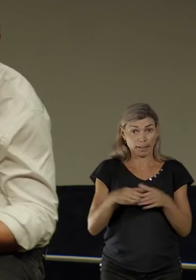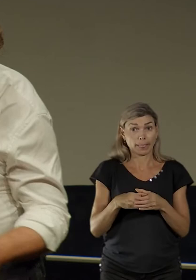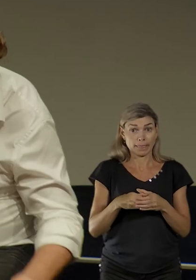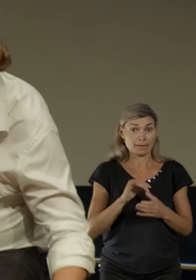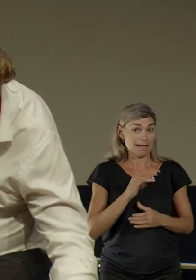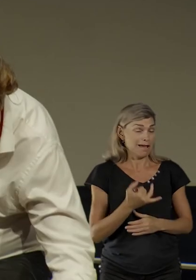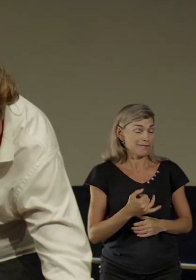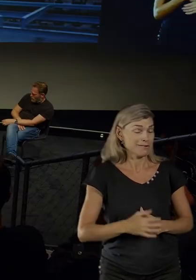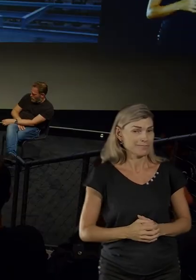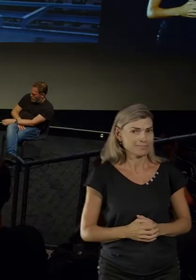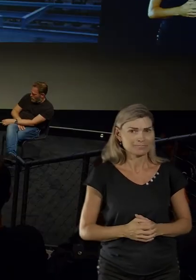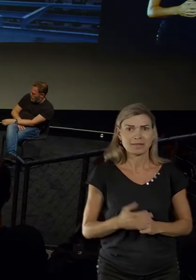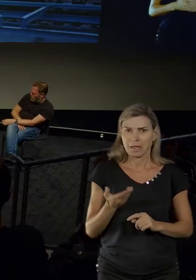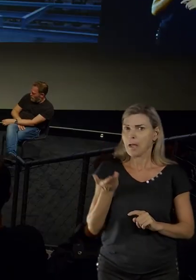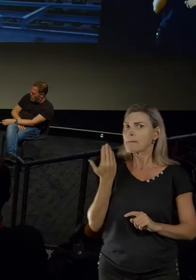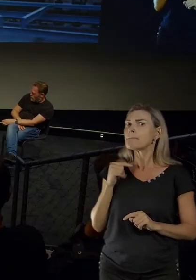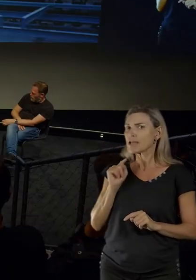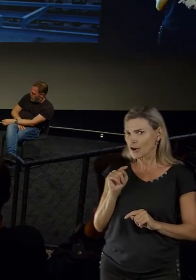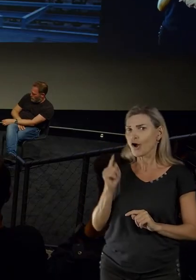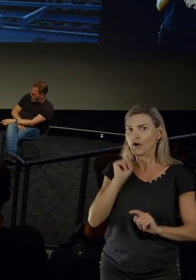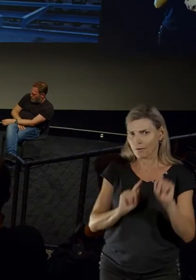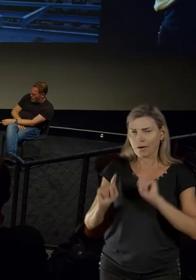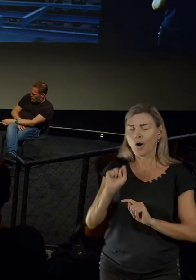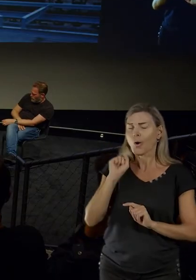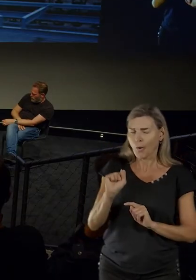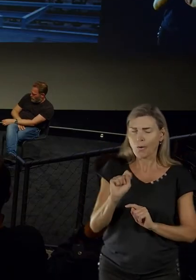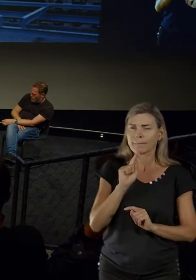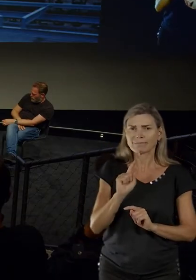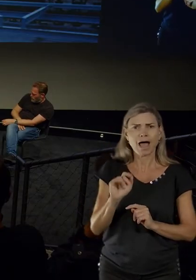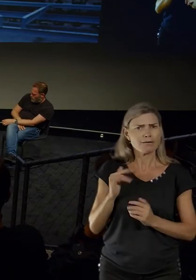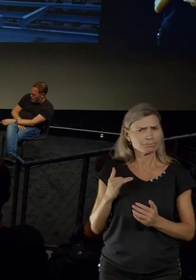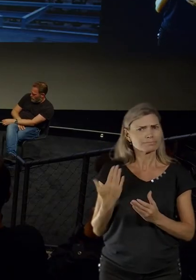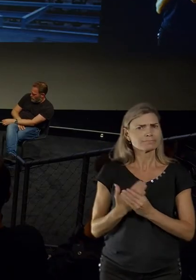No, o tom se uvažovalo mnohokrát. To jsou spíš historické studie. A spousta jich